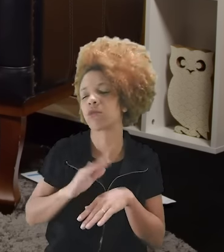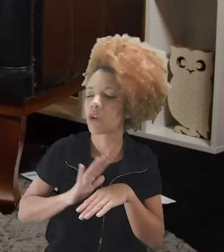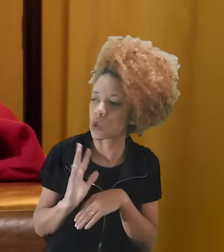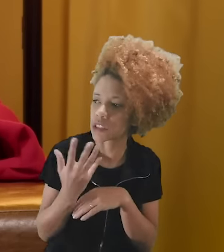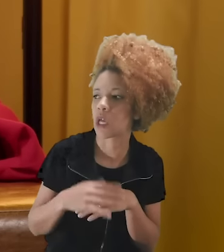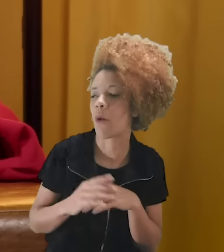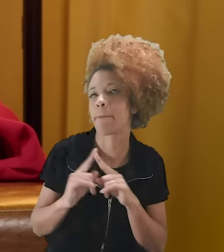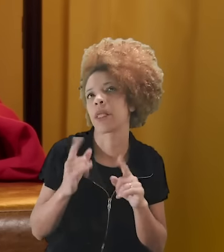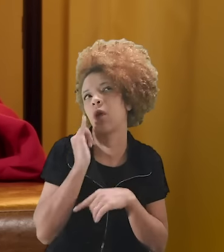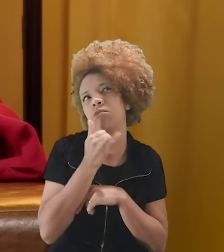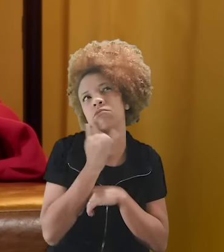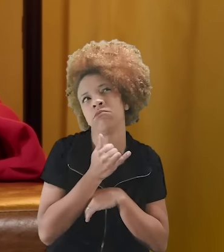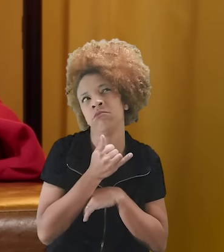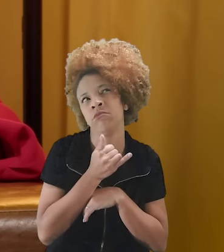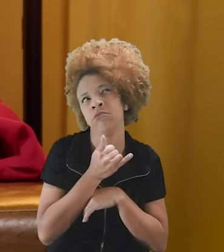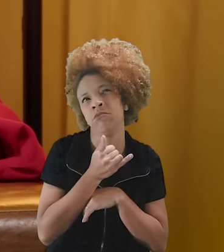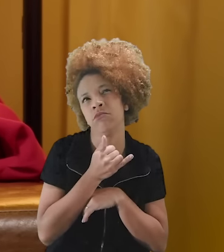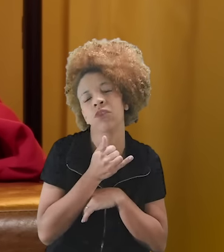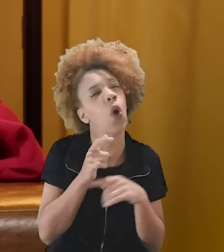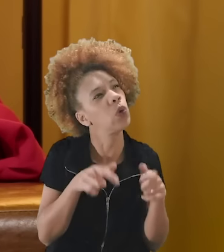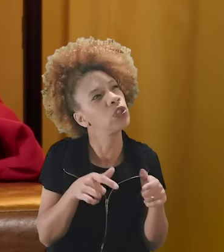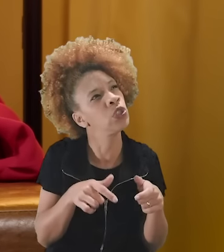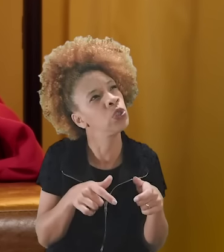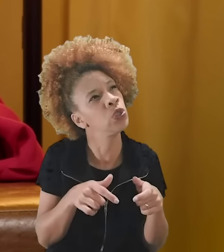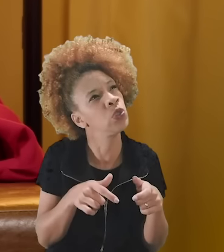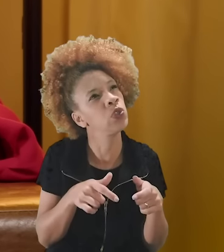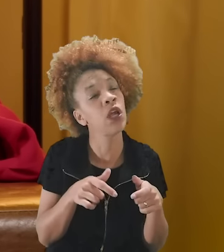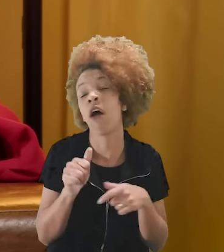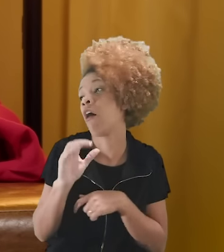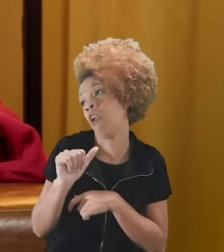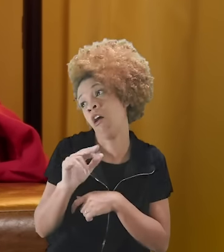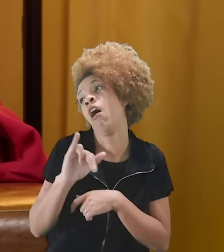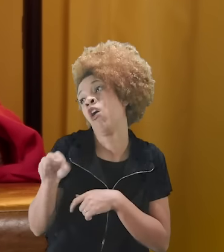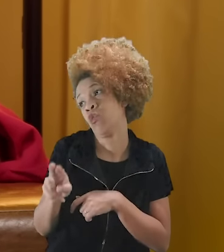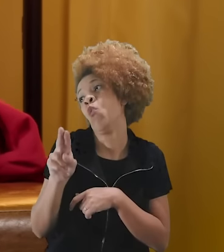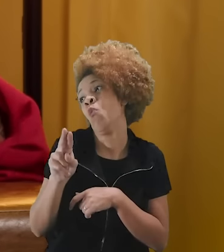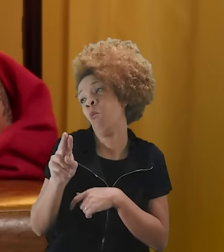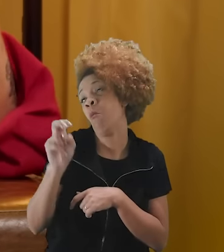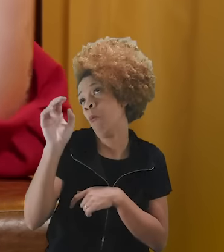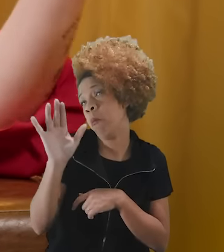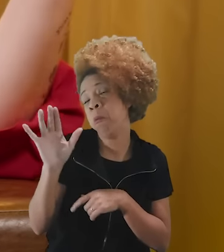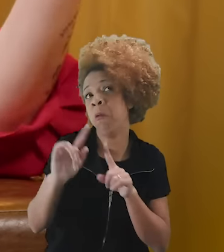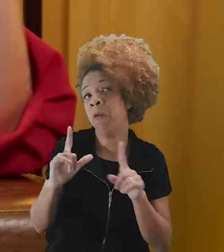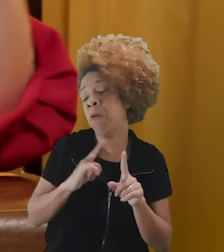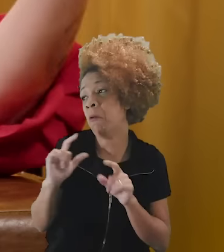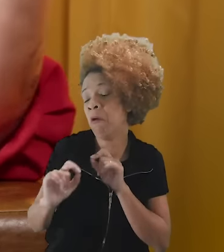já aconteceu fui narrar um campeonato em onde que foi Aracaju e daí tava num palco num num ginásio